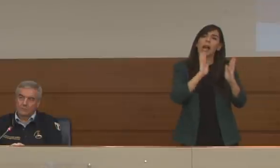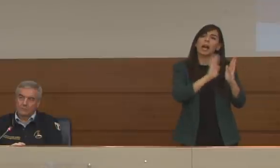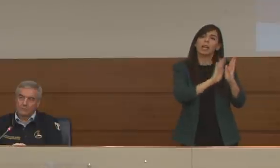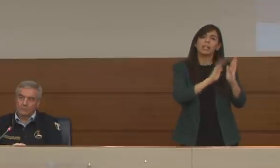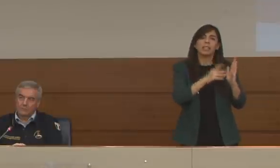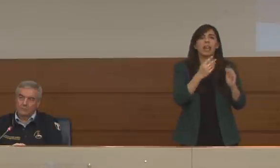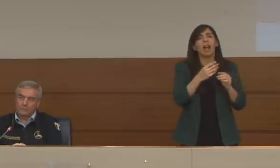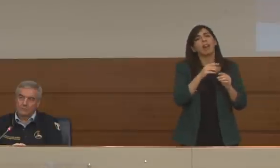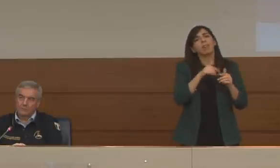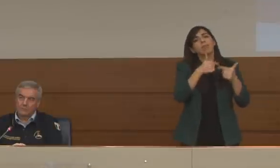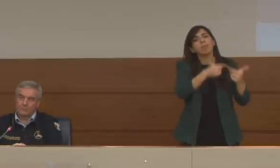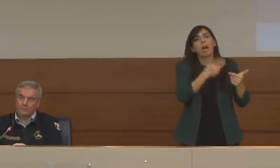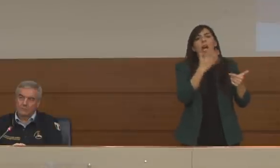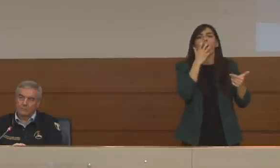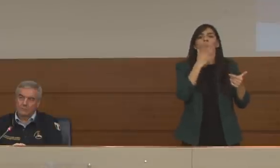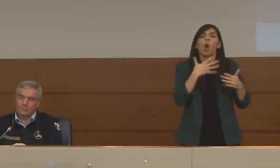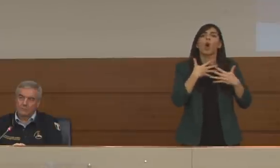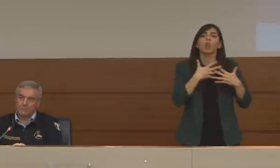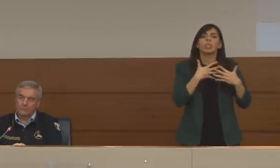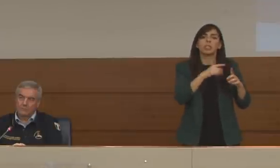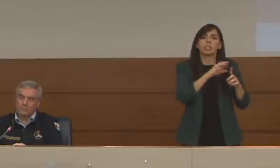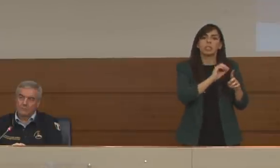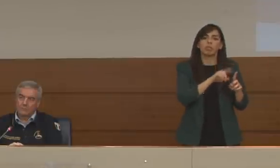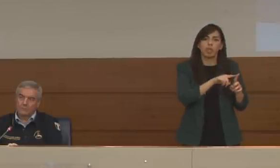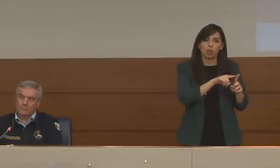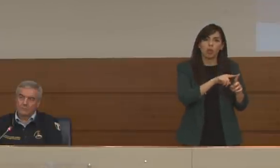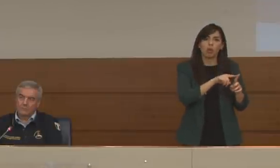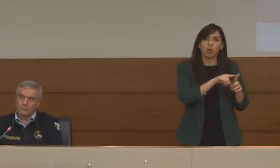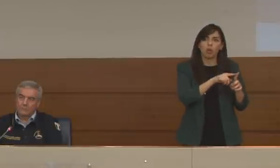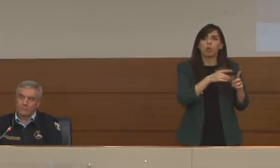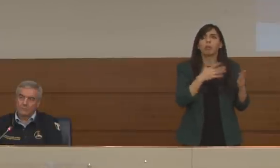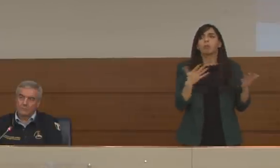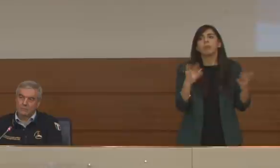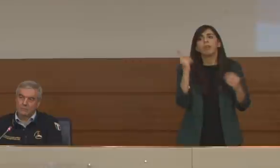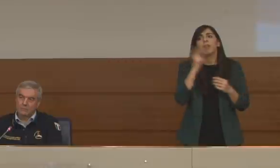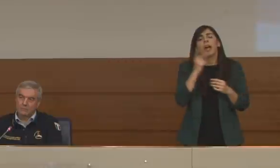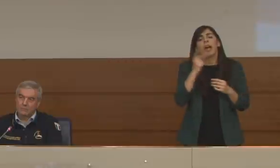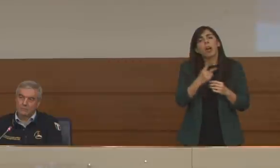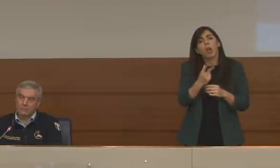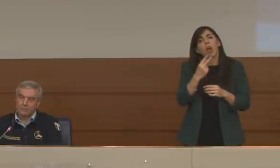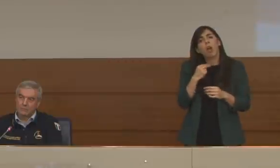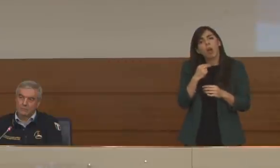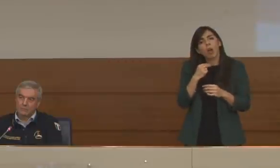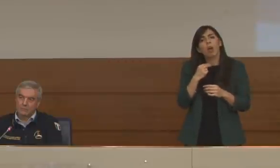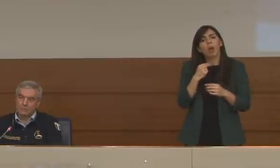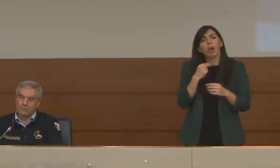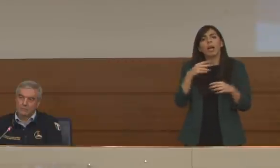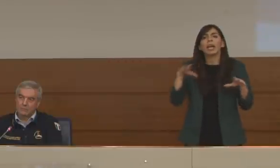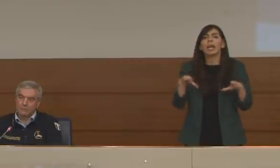Tuttavia, così insomma ci viene detto, iniziano a scarseggiare le bombole per